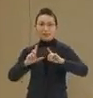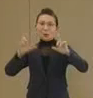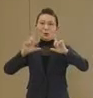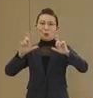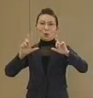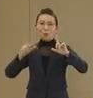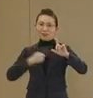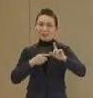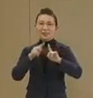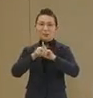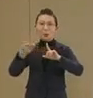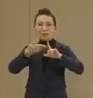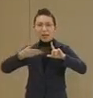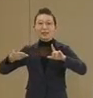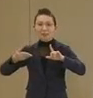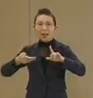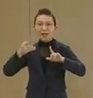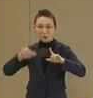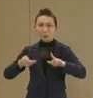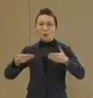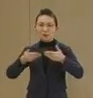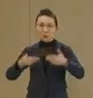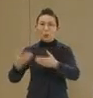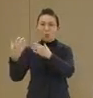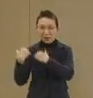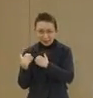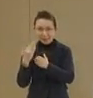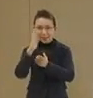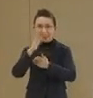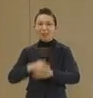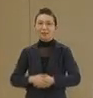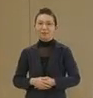私 小池あきらに その仕事をやらせてください